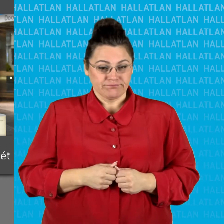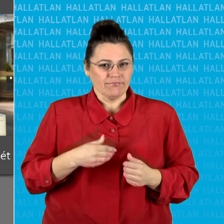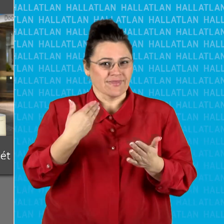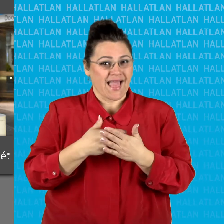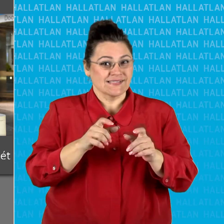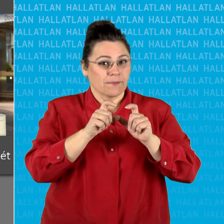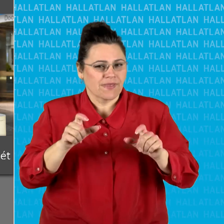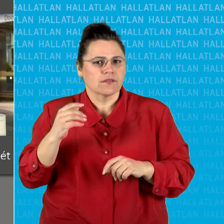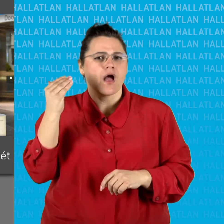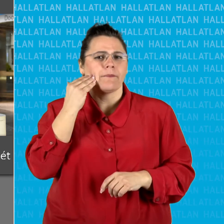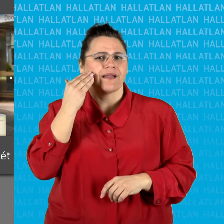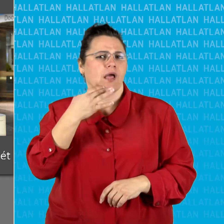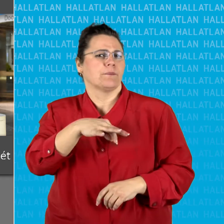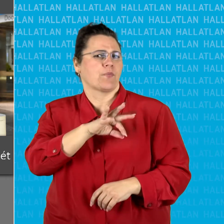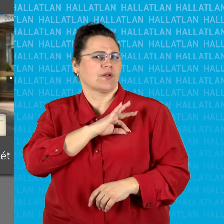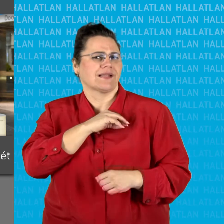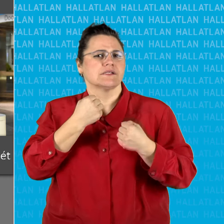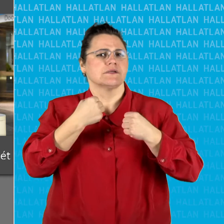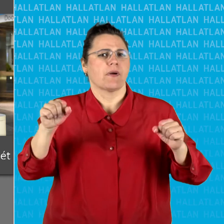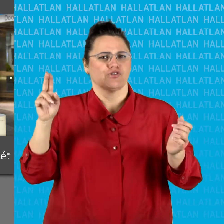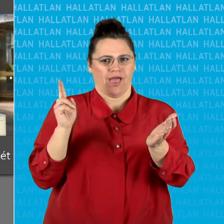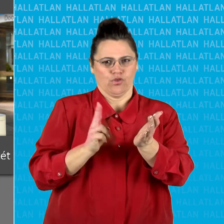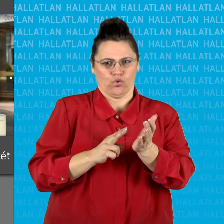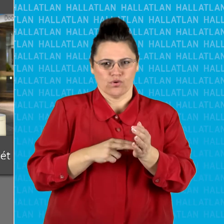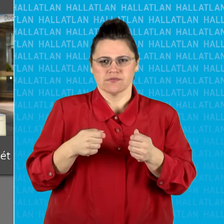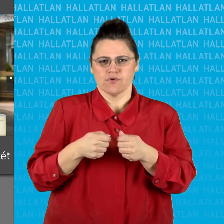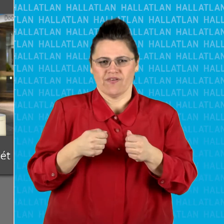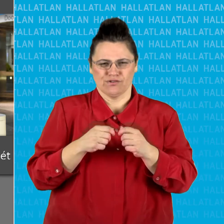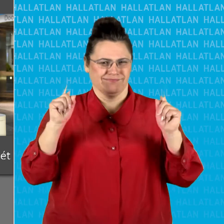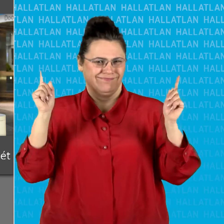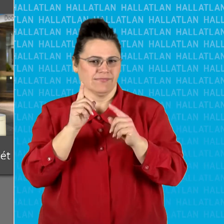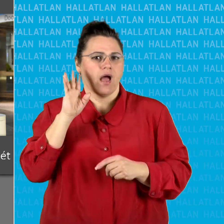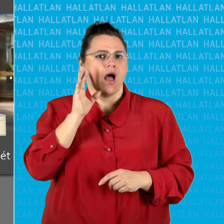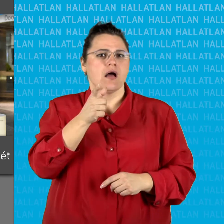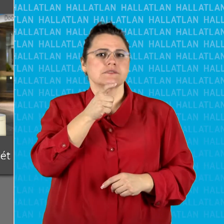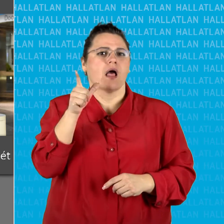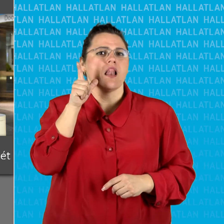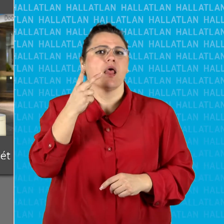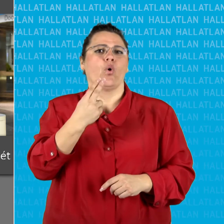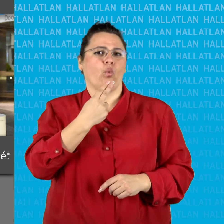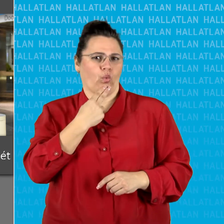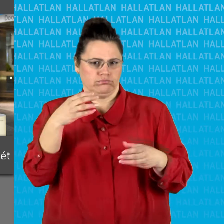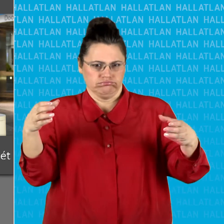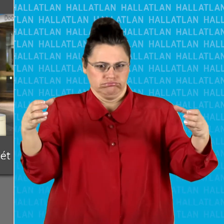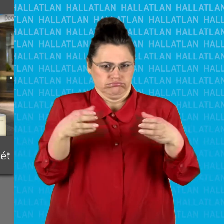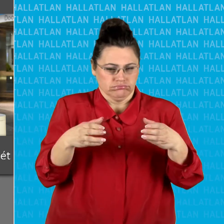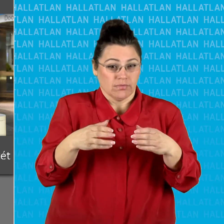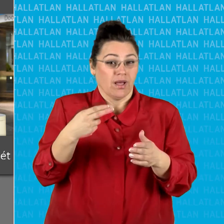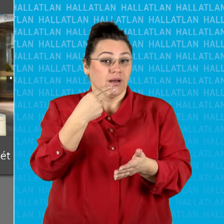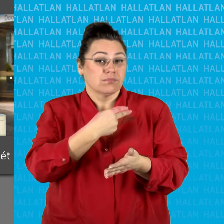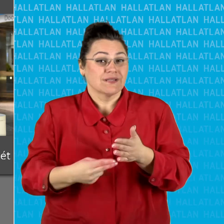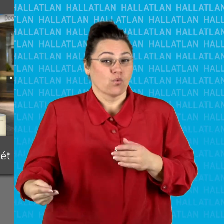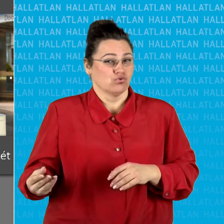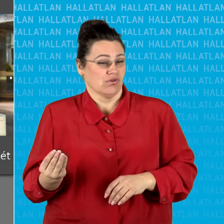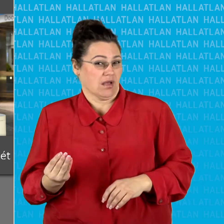Az Amerikai Polgári Szabadságjogok Szövetsége (ACLU) ezért a bírósághoz fordult